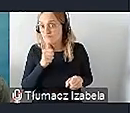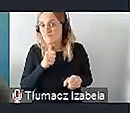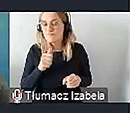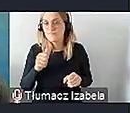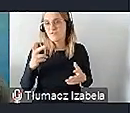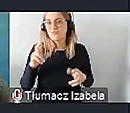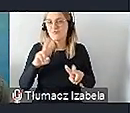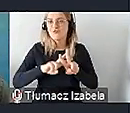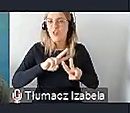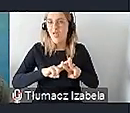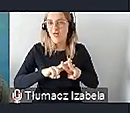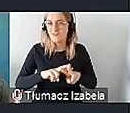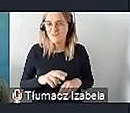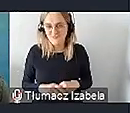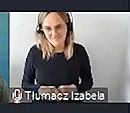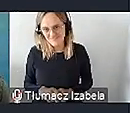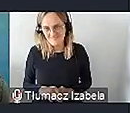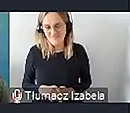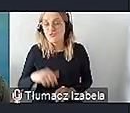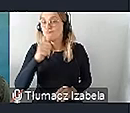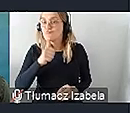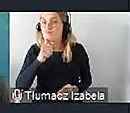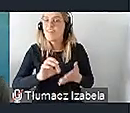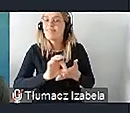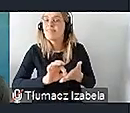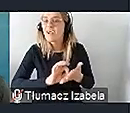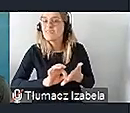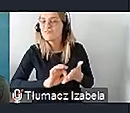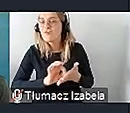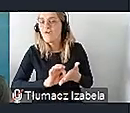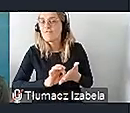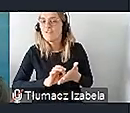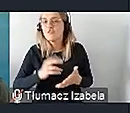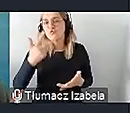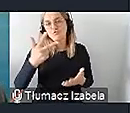żeby spróbować narysować trzy różne rzeczy.